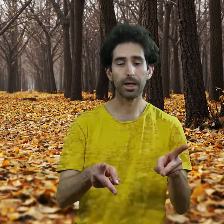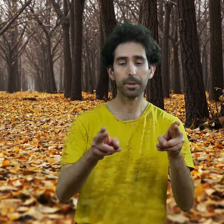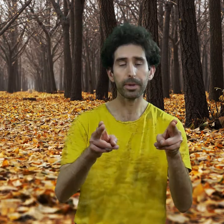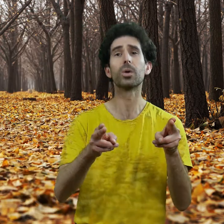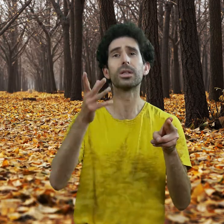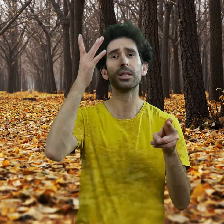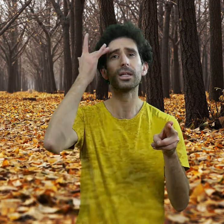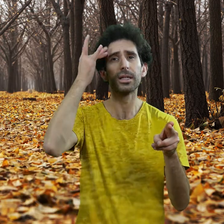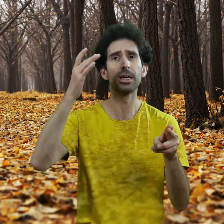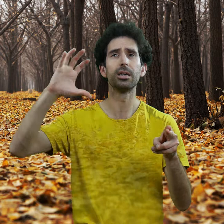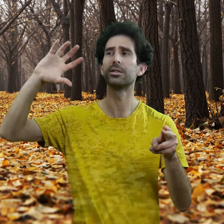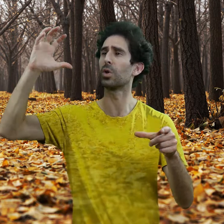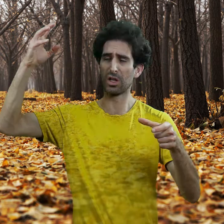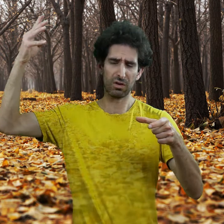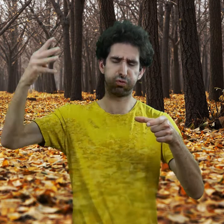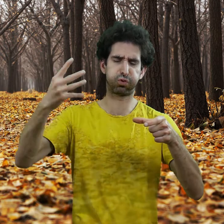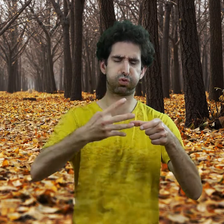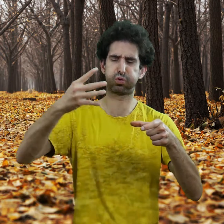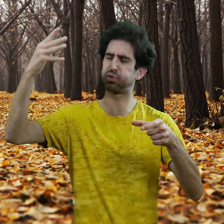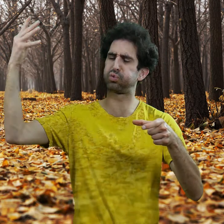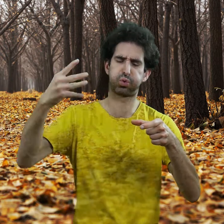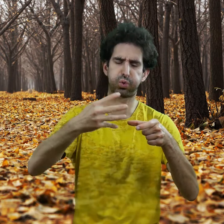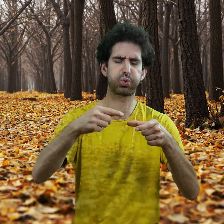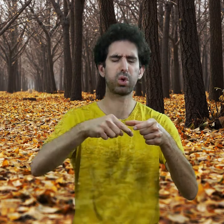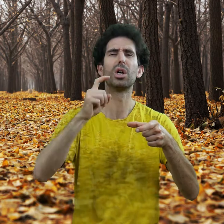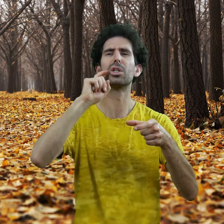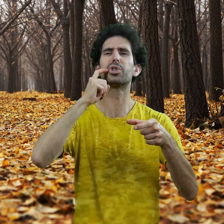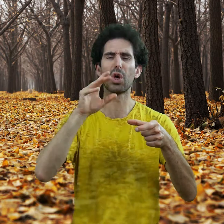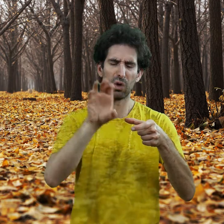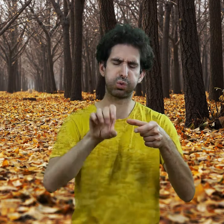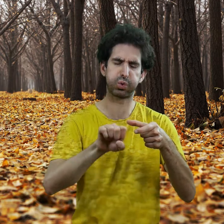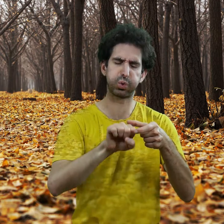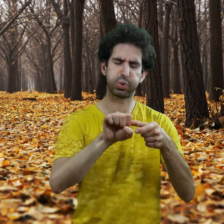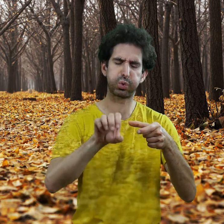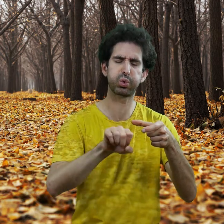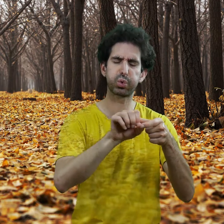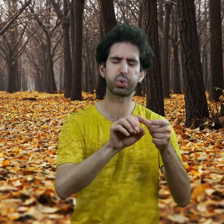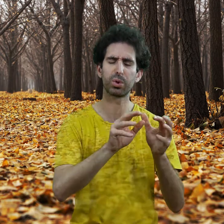En été, l'énergie lumineuse du soleil est importante et beaucoup de sucre est produit.